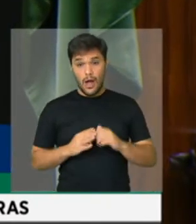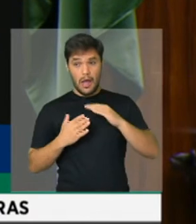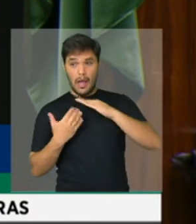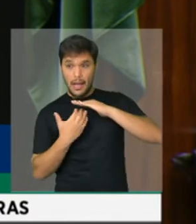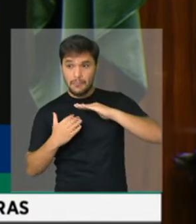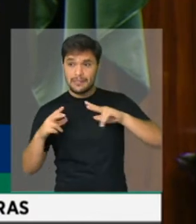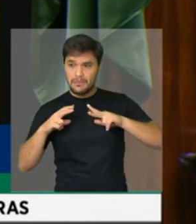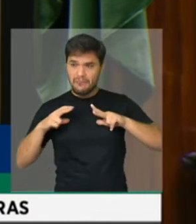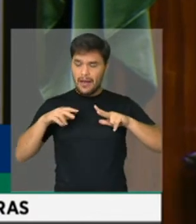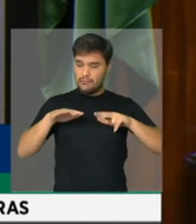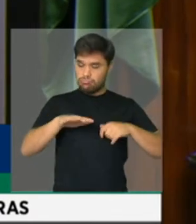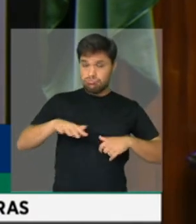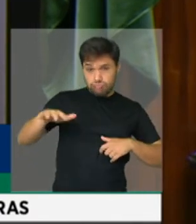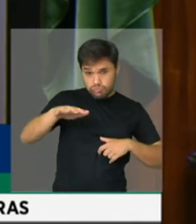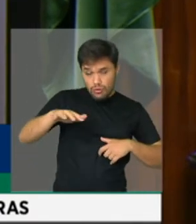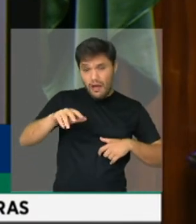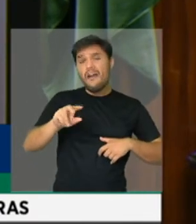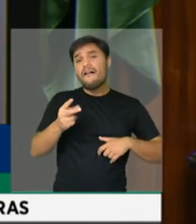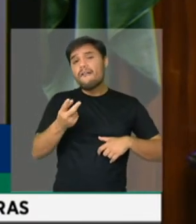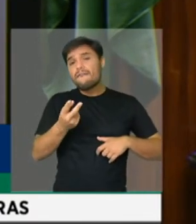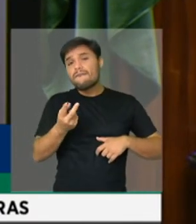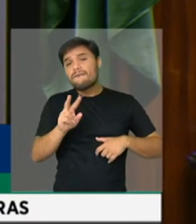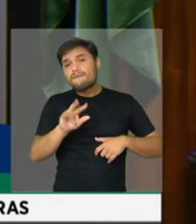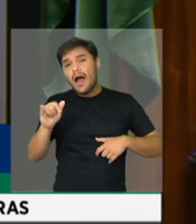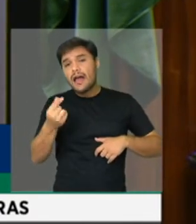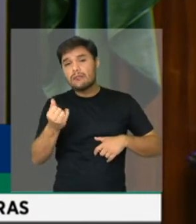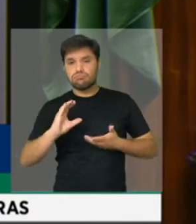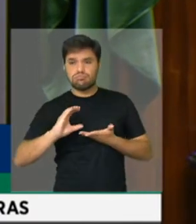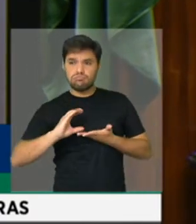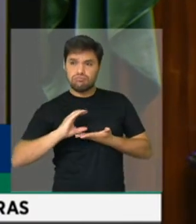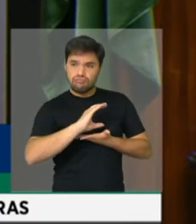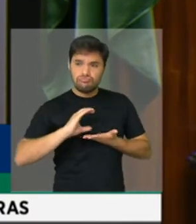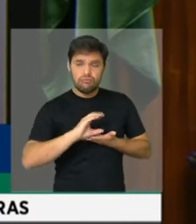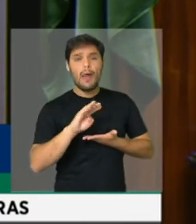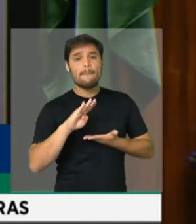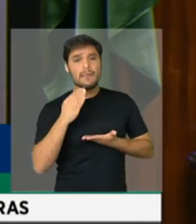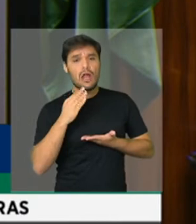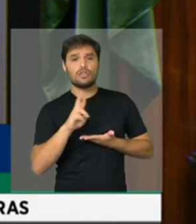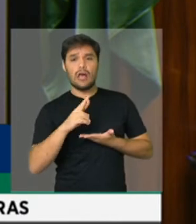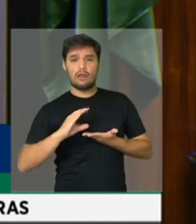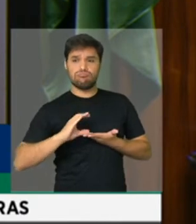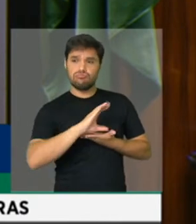ARLINDO CHINAGLIA. PRAF PRAF -- [DEPUTADO]: SENHOR PRESIDENTE, SENHORAS E SENHORES PARLAMENTARES... EU QUERIA COMEÇAR... COM UMA